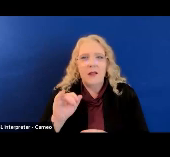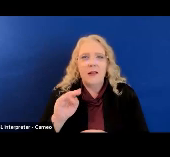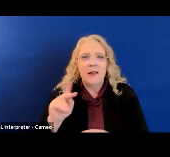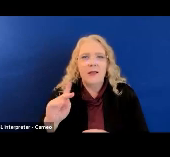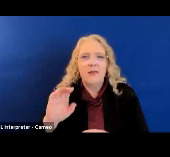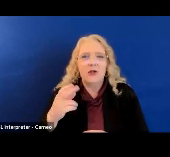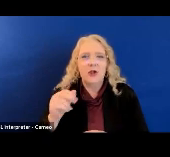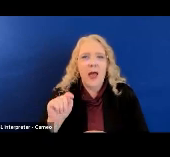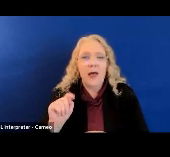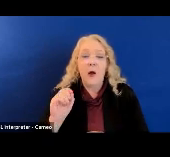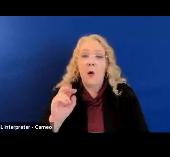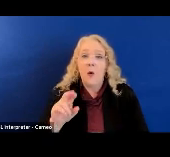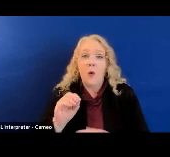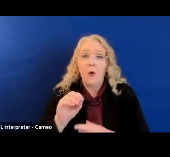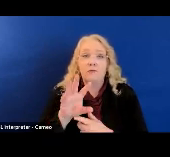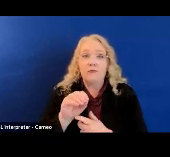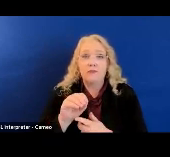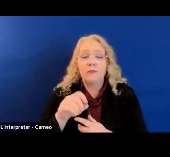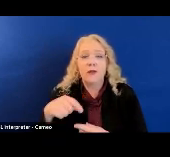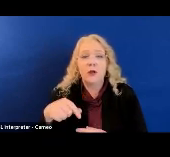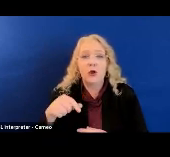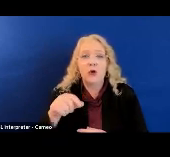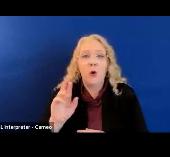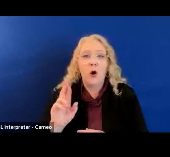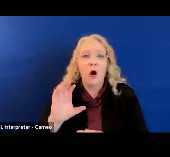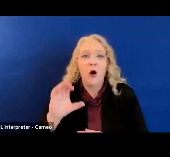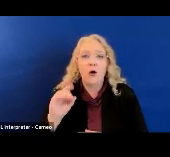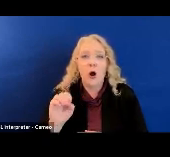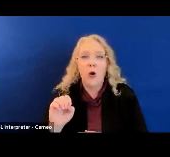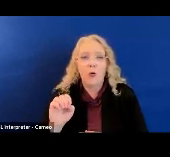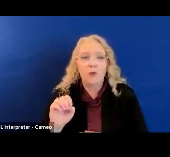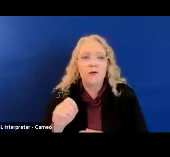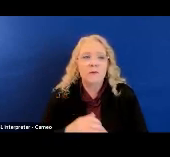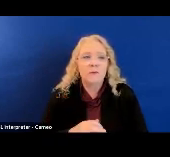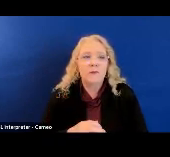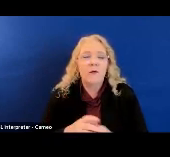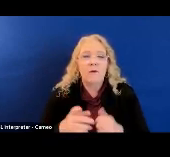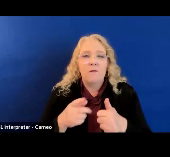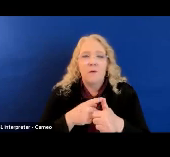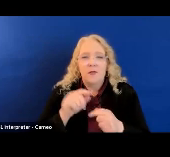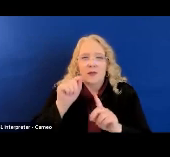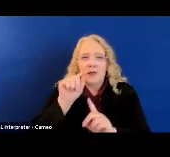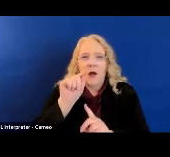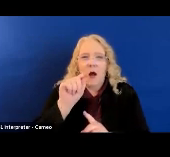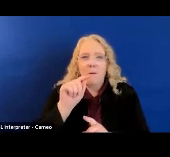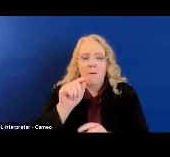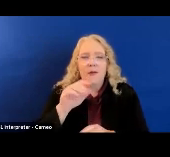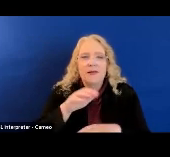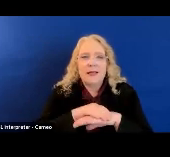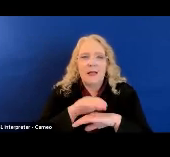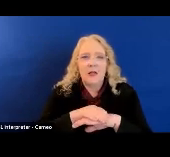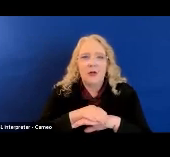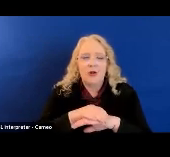el código QR que se muestra aquí en la pantalla, el primero es para la versión en inglés y el segundo es un